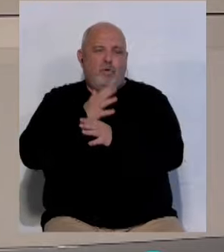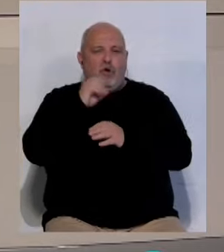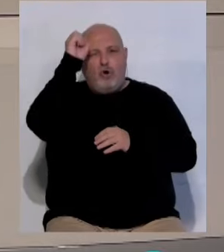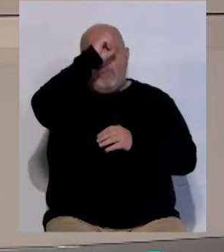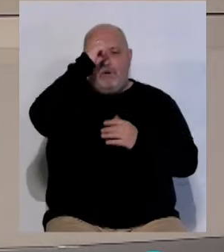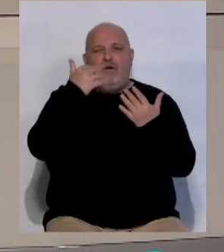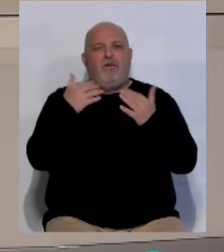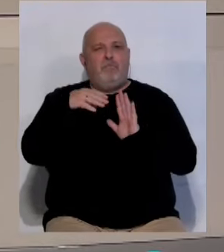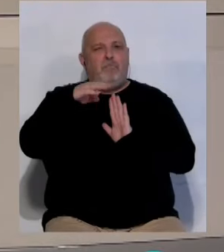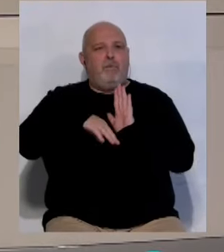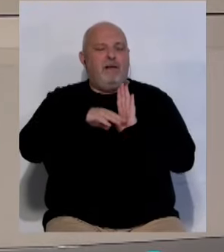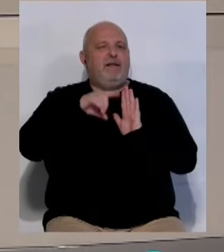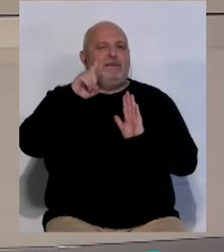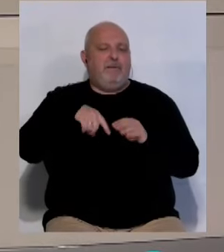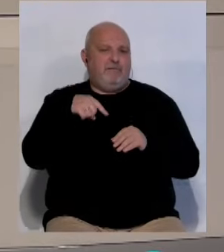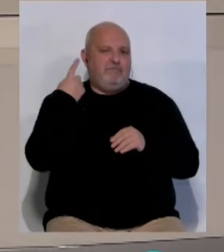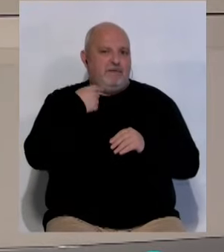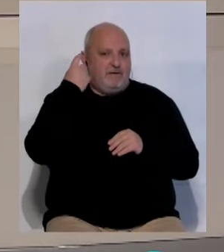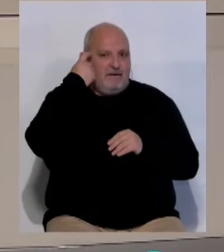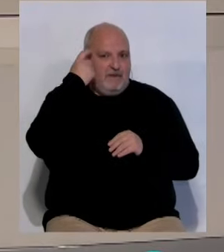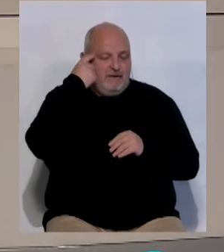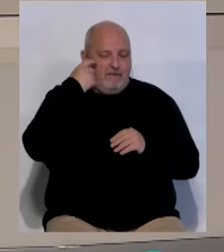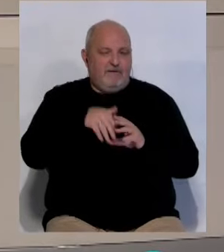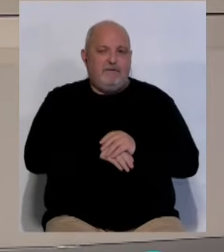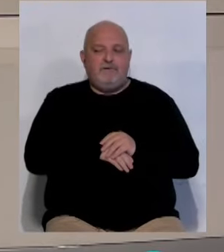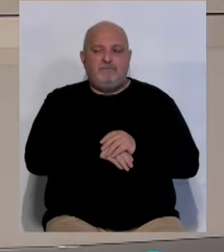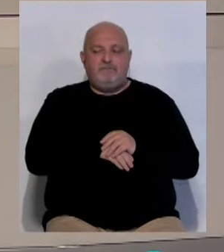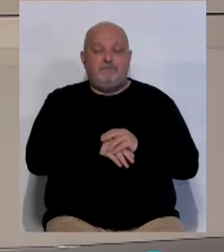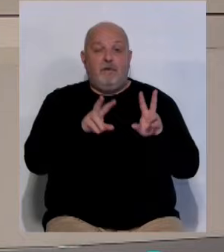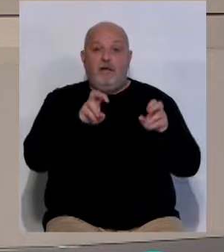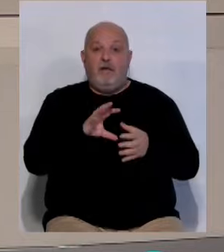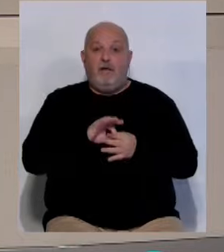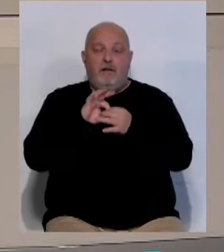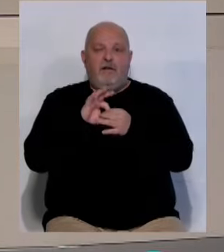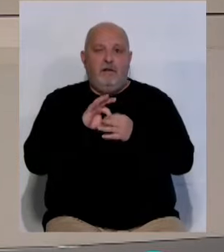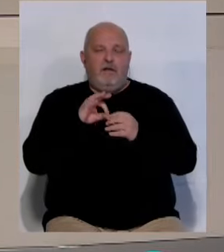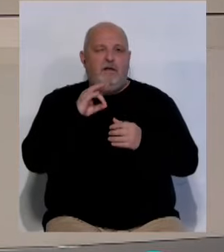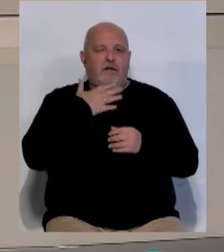los espectadores de nuestro espacio deportivo con respecto al trofeo la regularidad Antonio